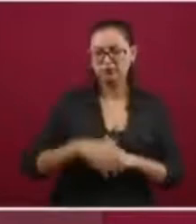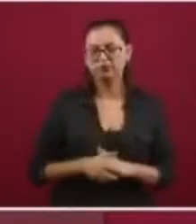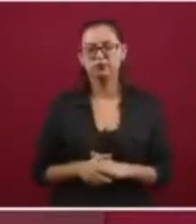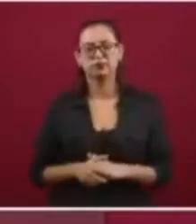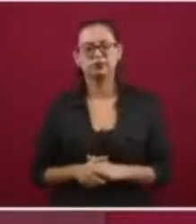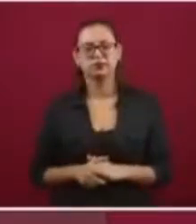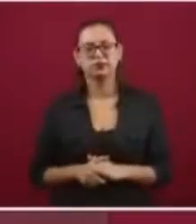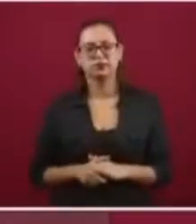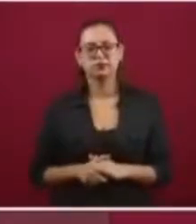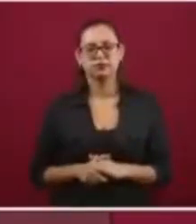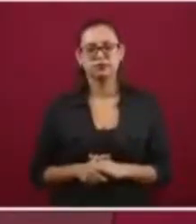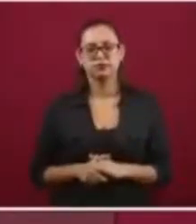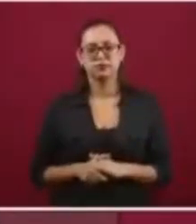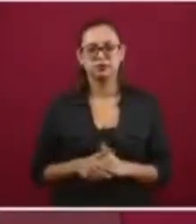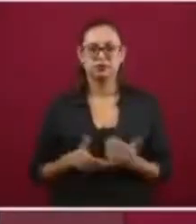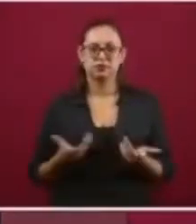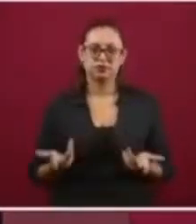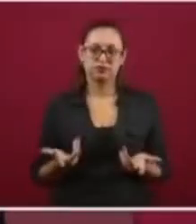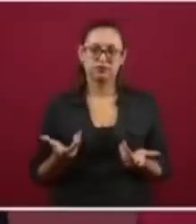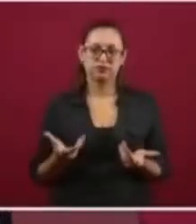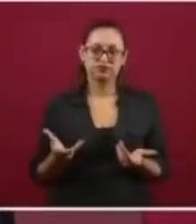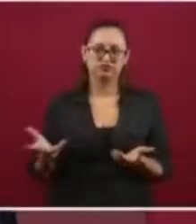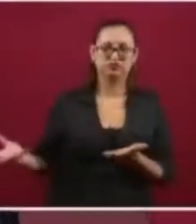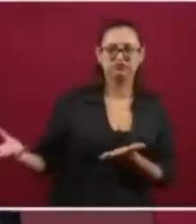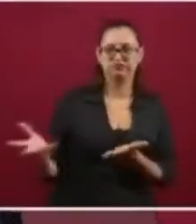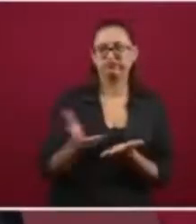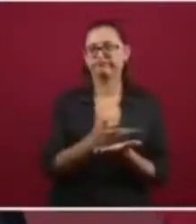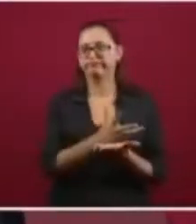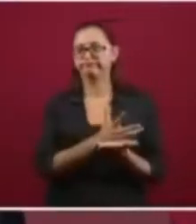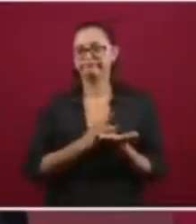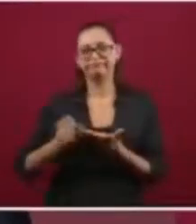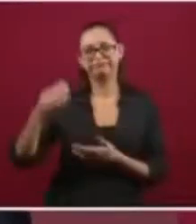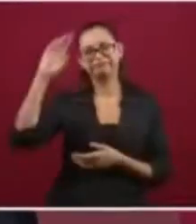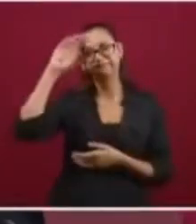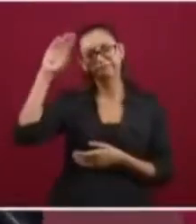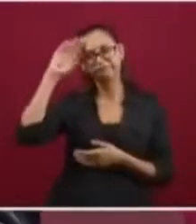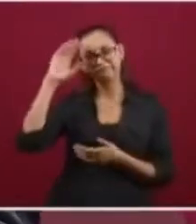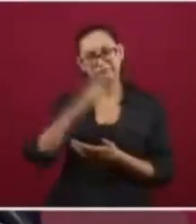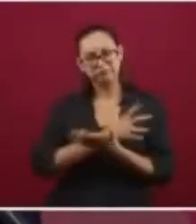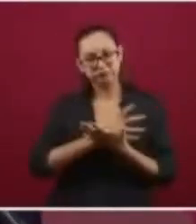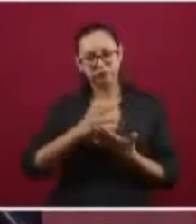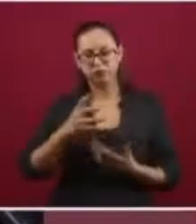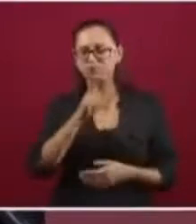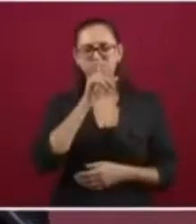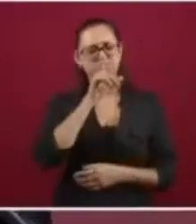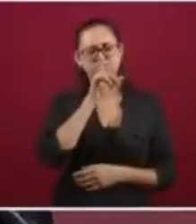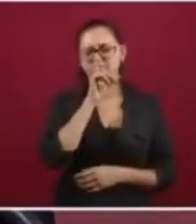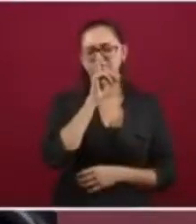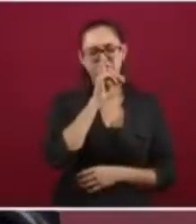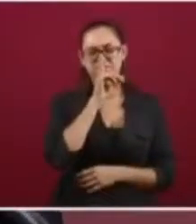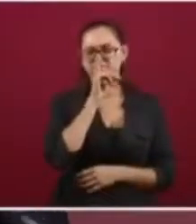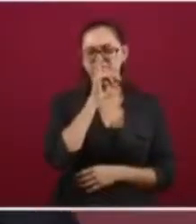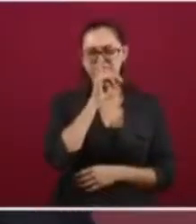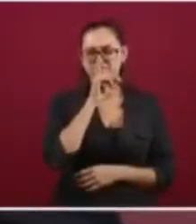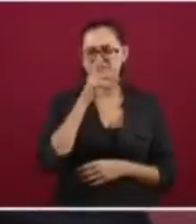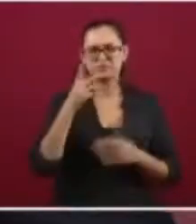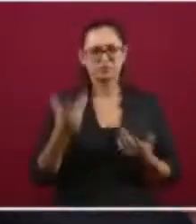no se quiera medrar, que no se afecte la hacienda pública.